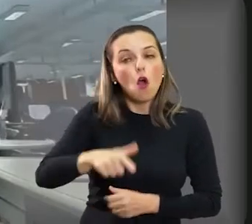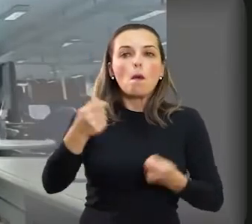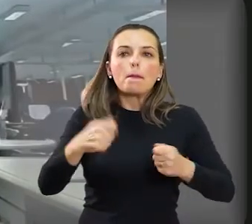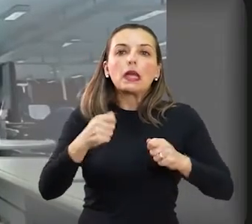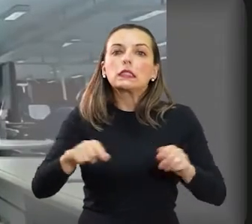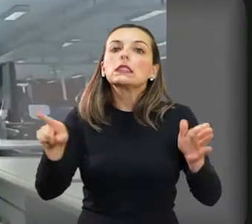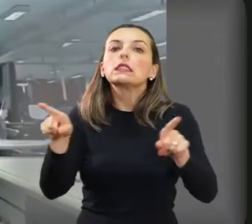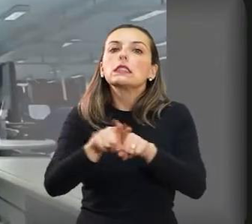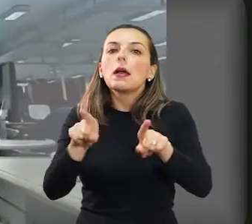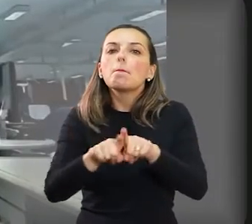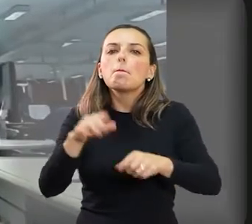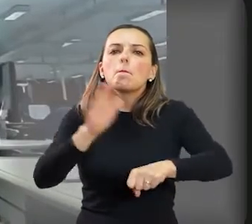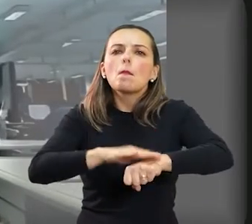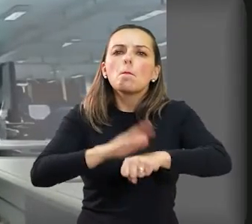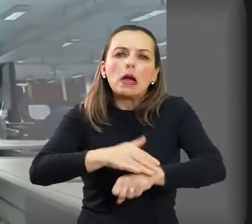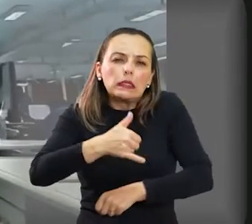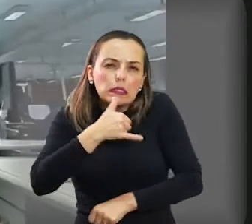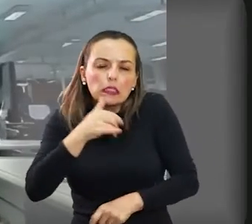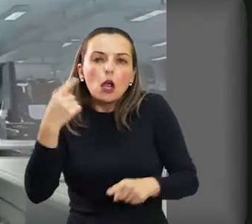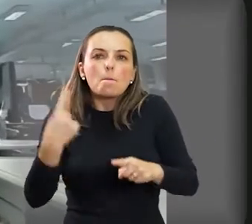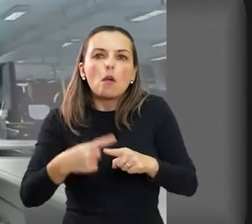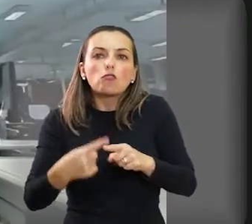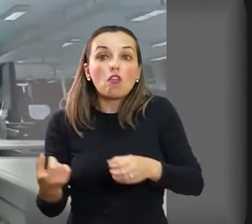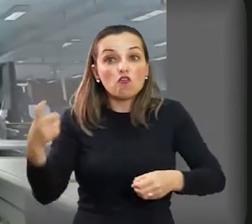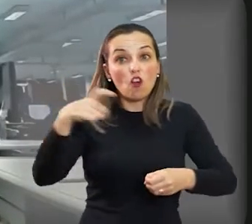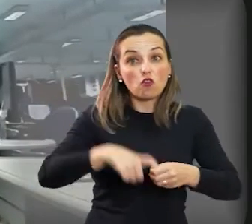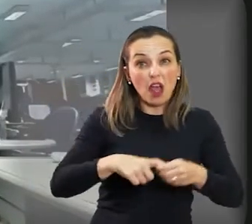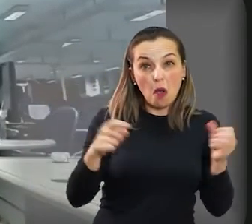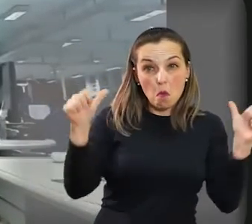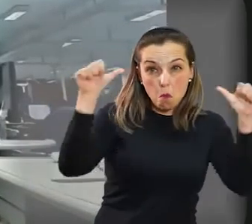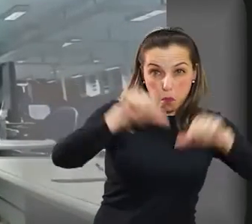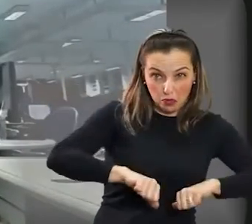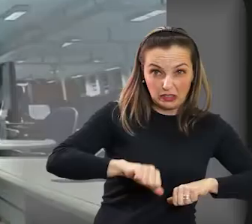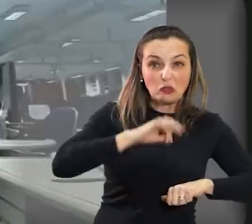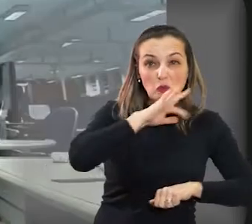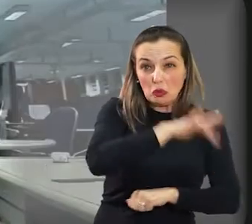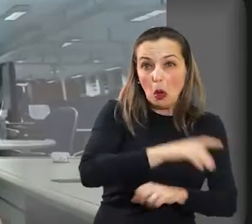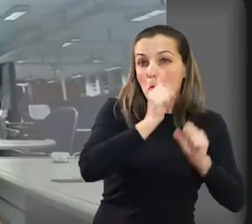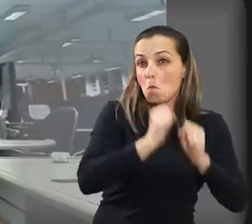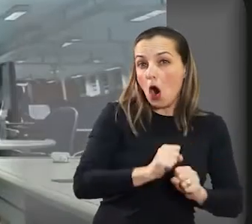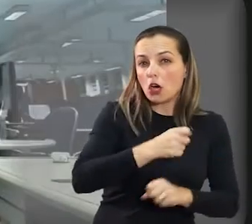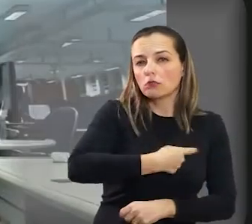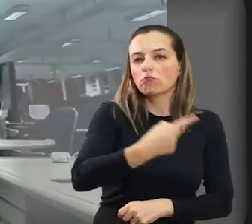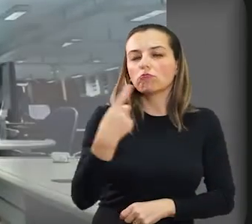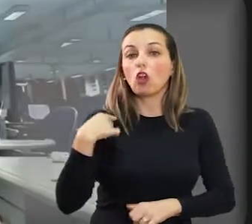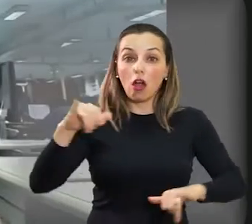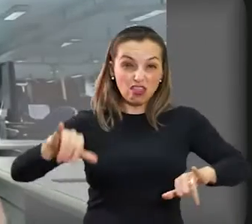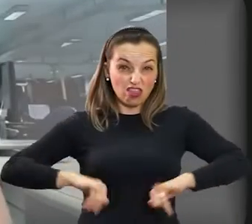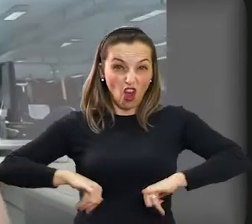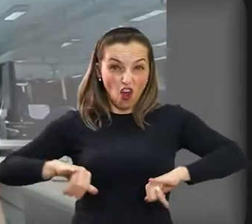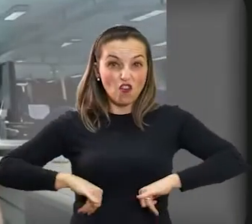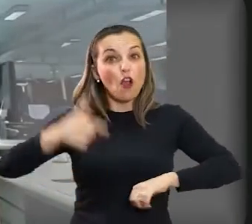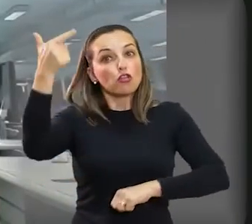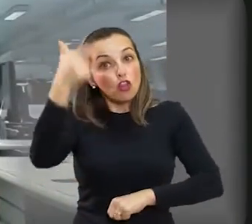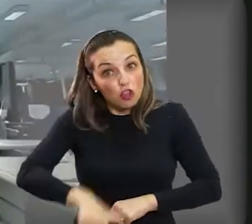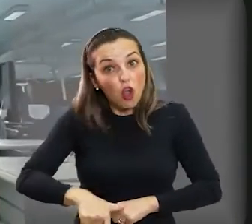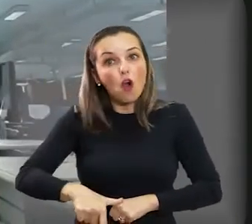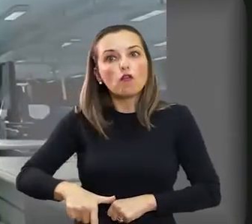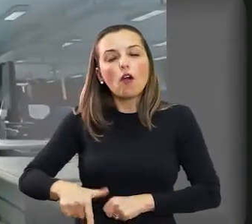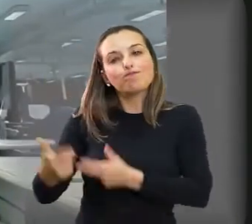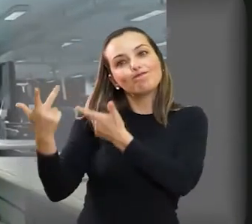voltar e voltar muito pior. E fazer de todos nós vítimas de